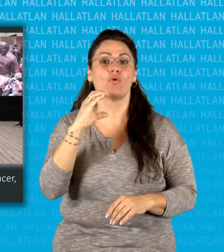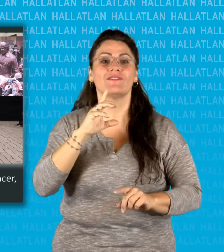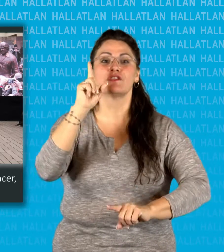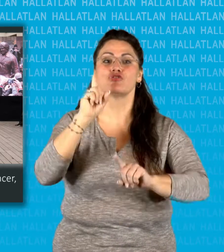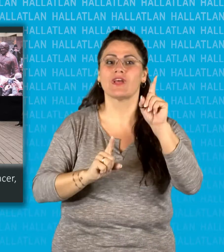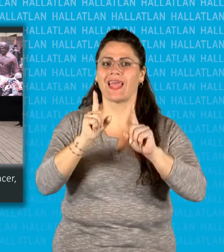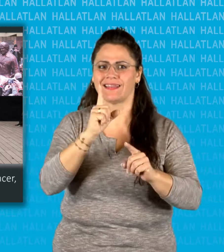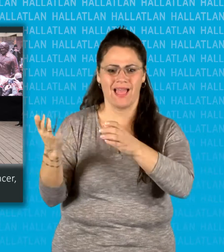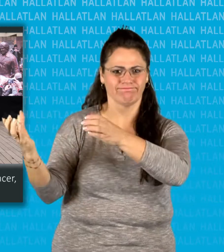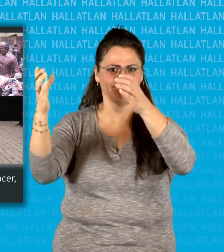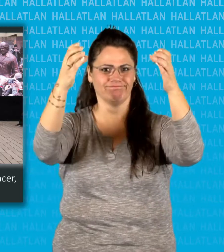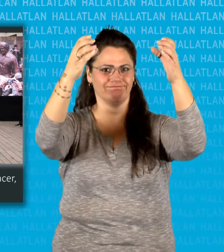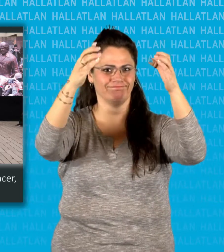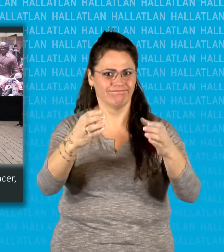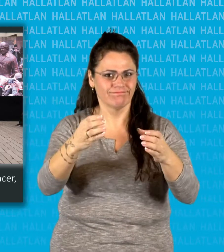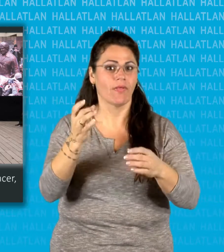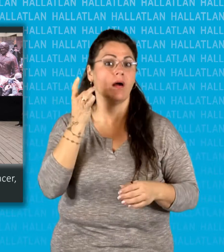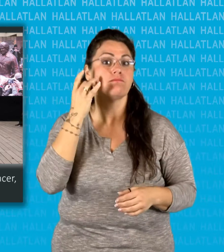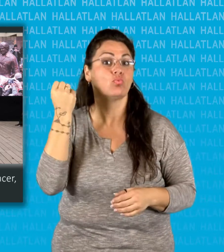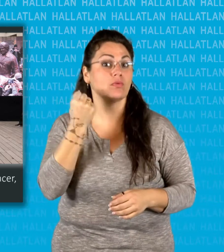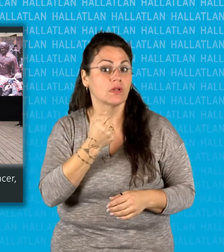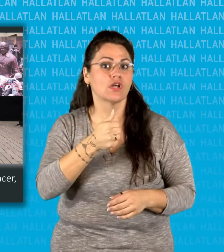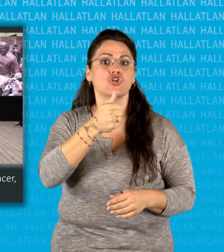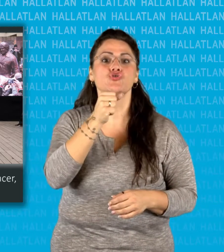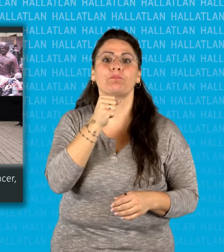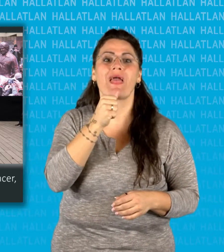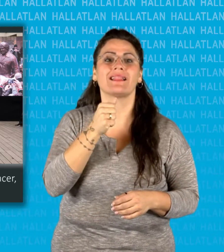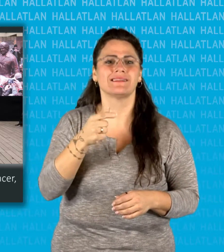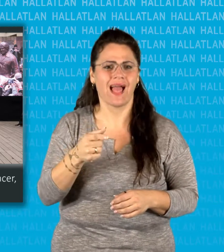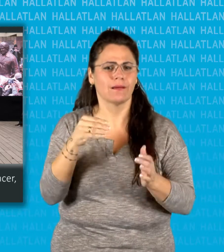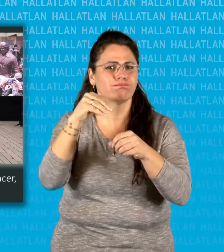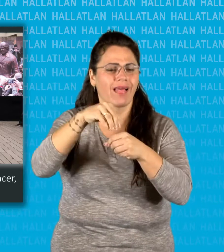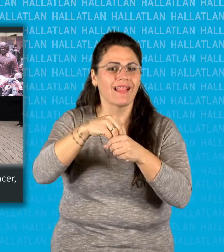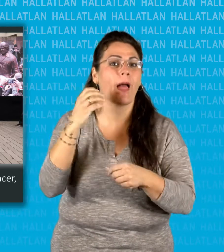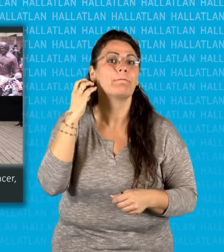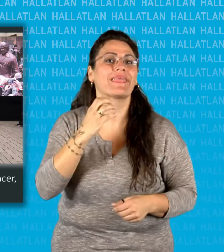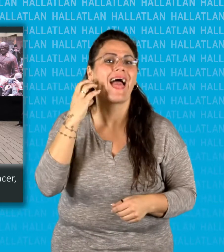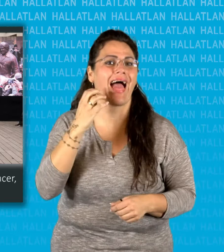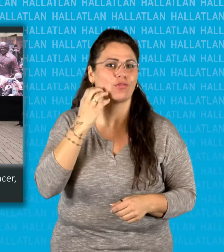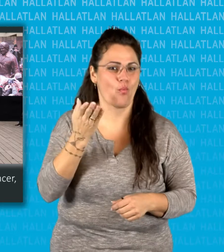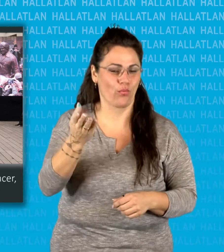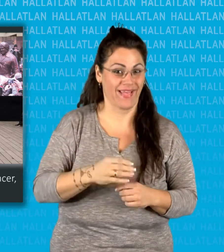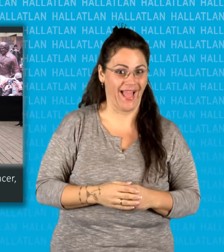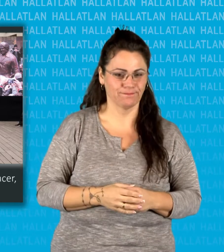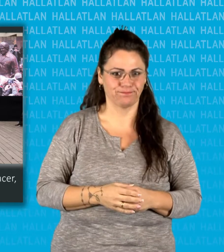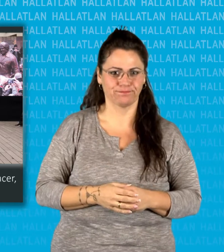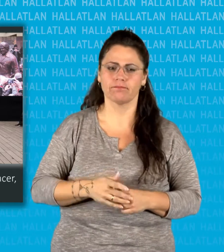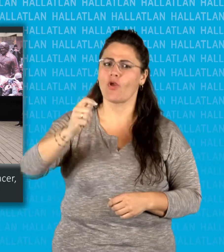a Corvin sétányon helyezték el Bud Spener, Piedonne szobrát.